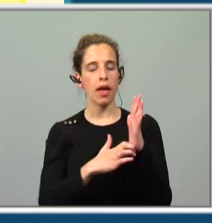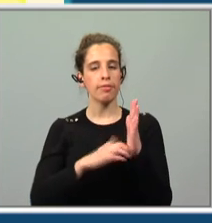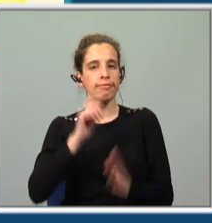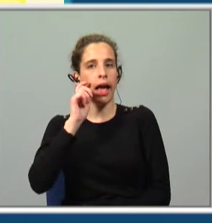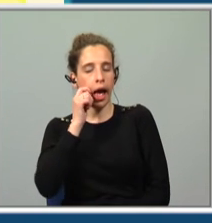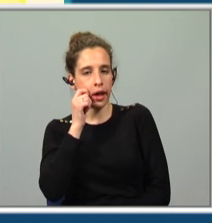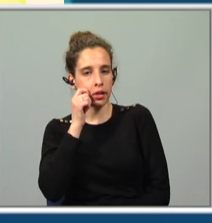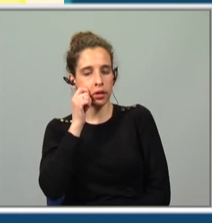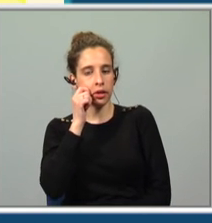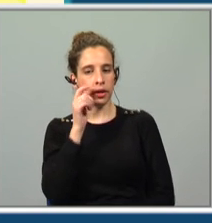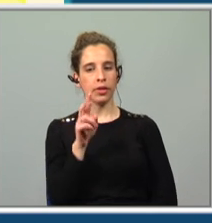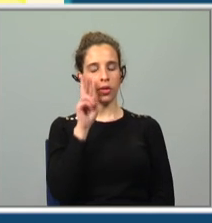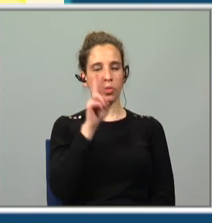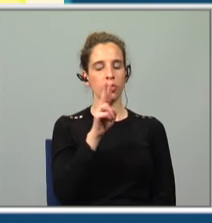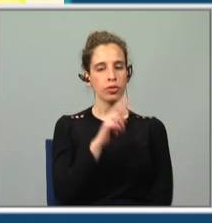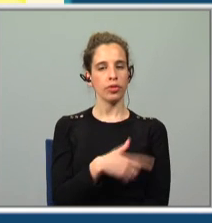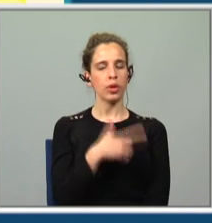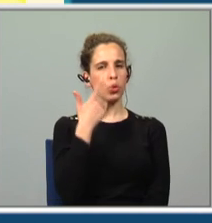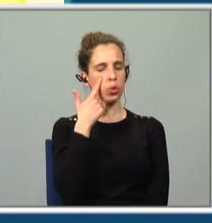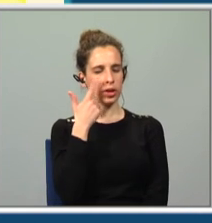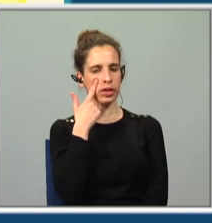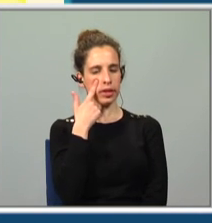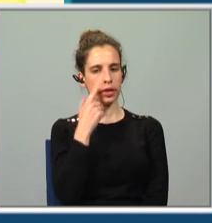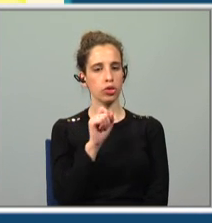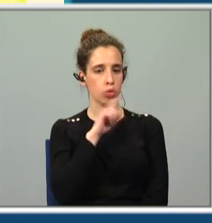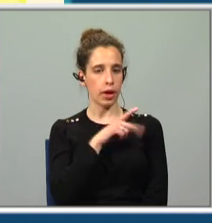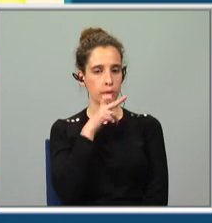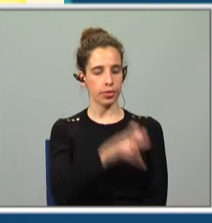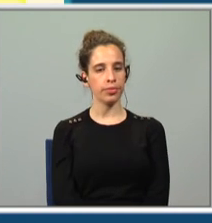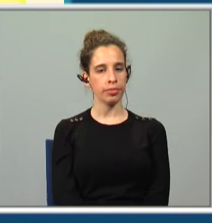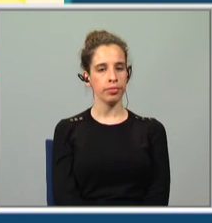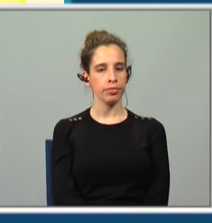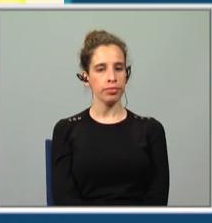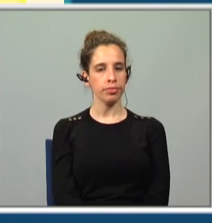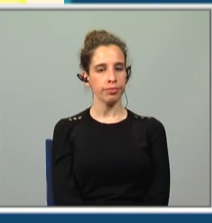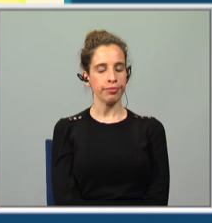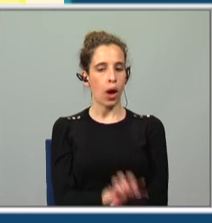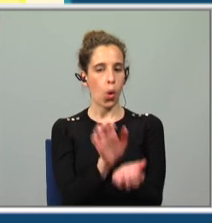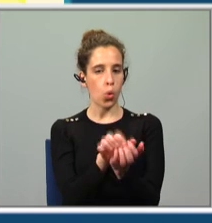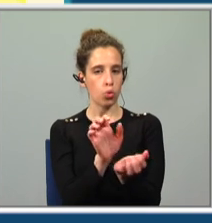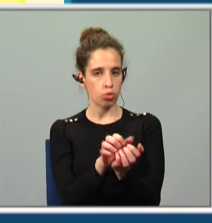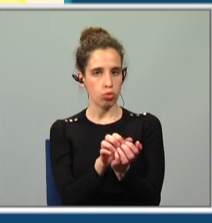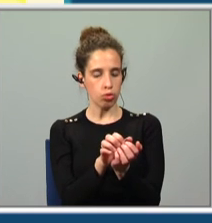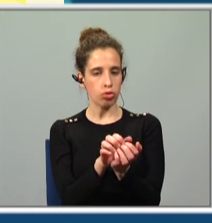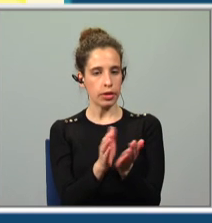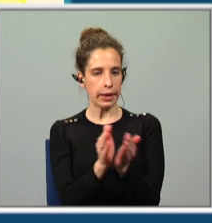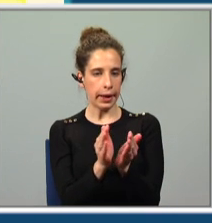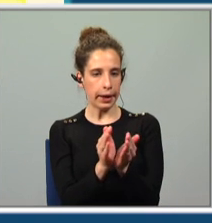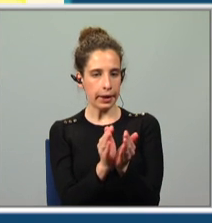entao vamos ver as nossas conhecer as nossas opções um já querer 所以讓我們看看我們的相遇我們已經想要的選擇